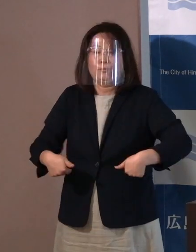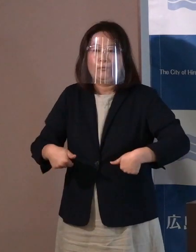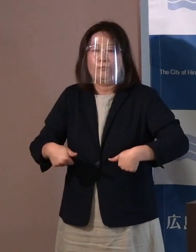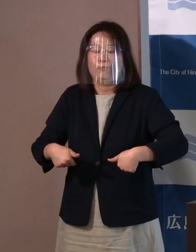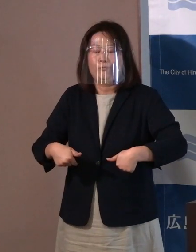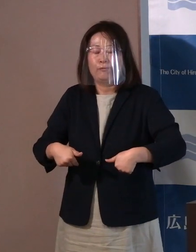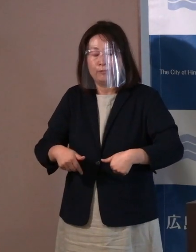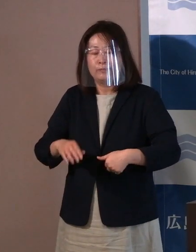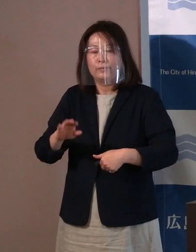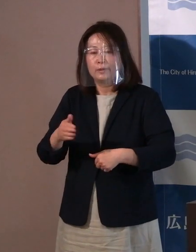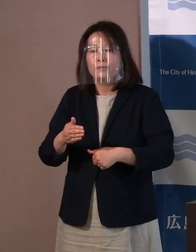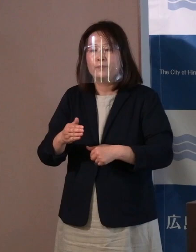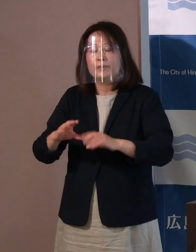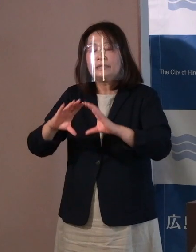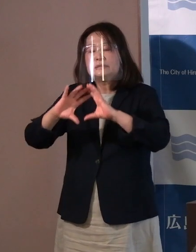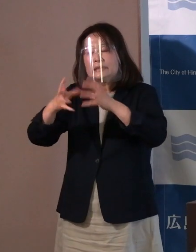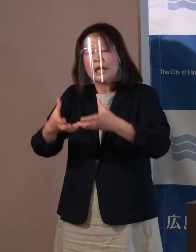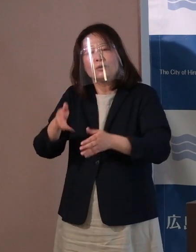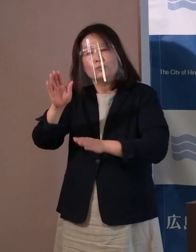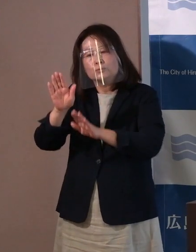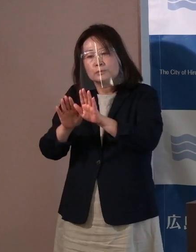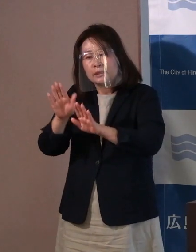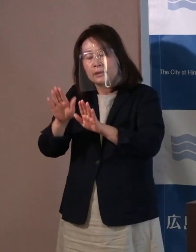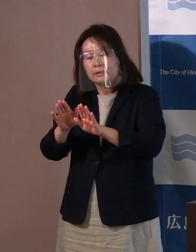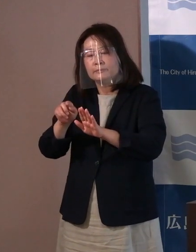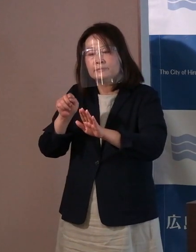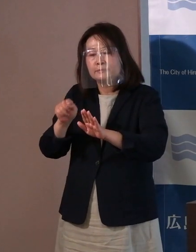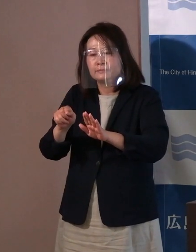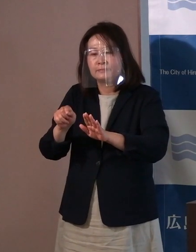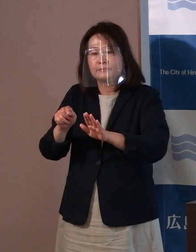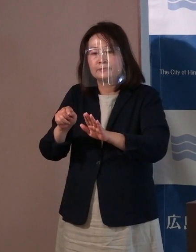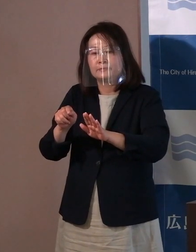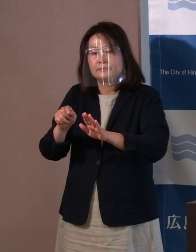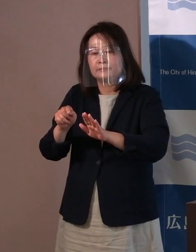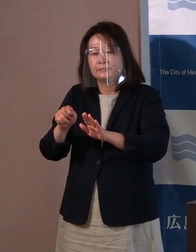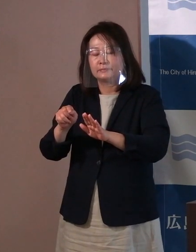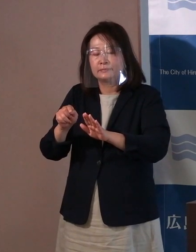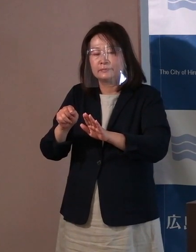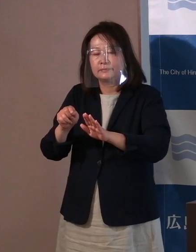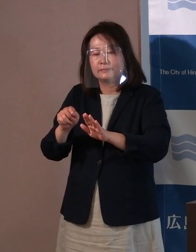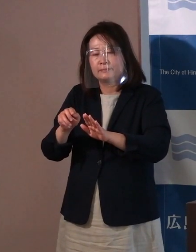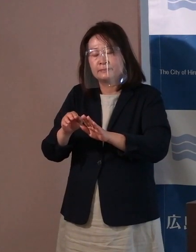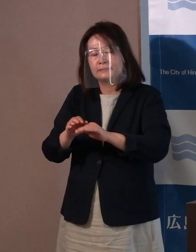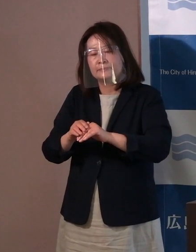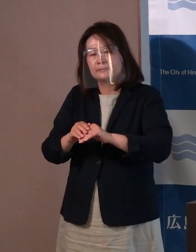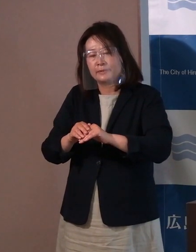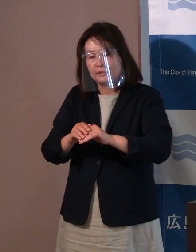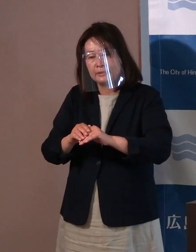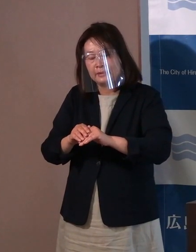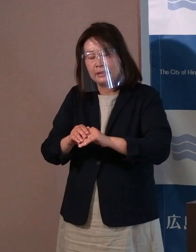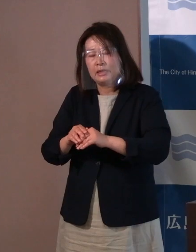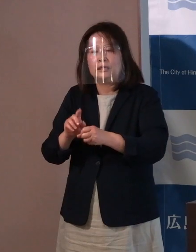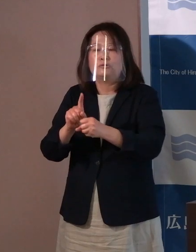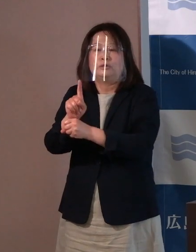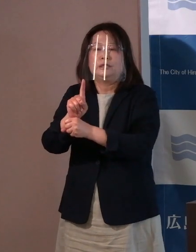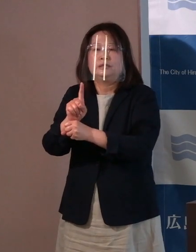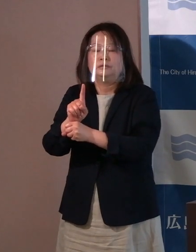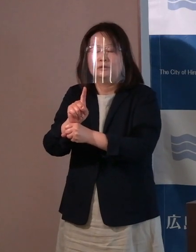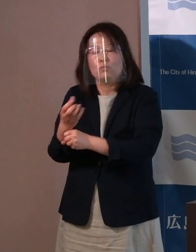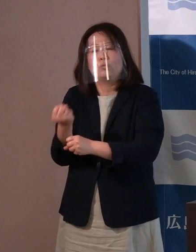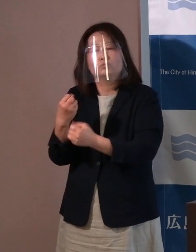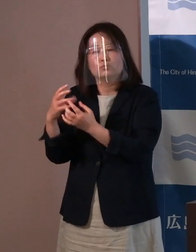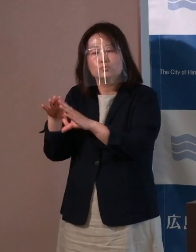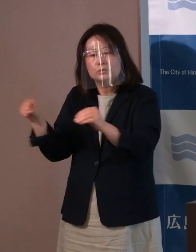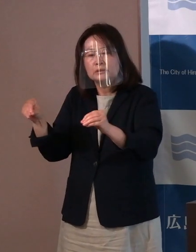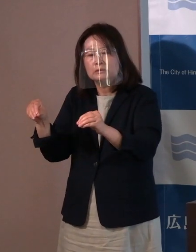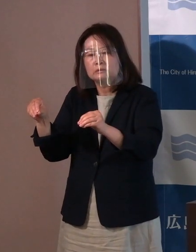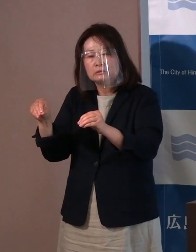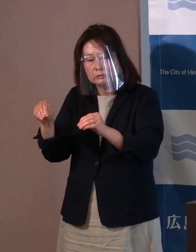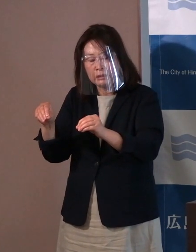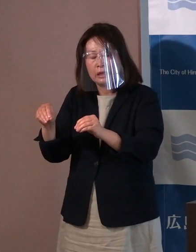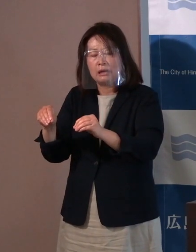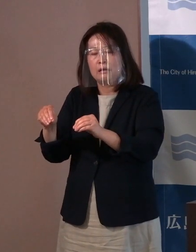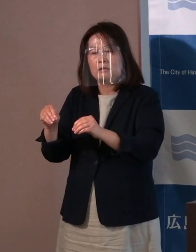もう一方で世界情勢は核兵器保有国が 核戦力の強化であるとか､